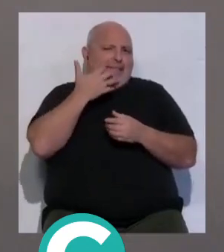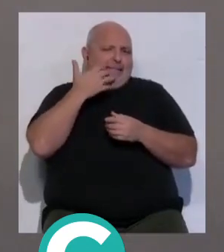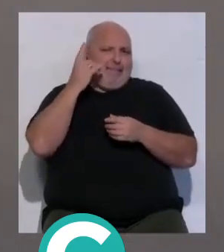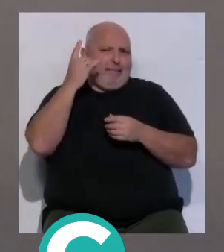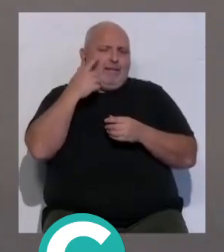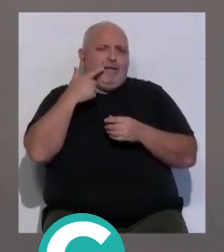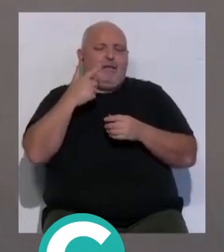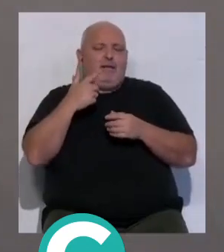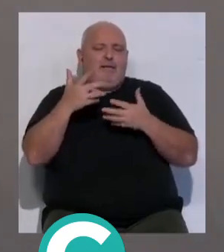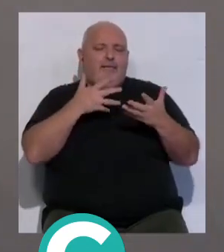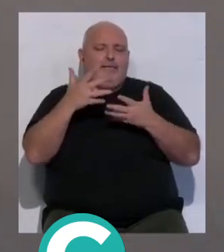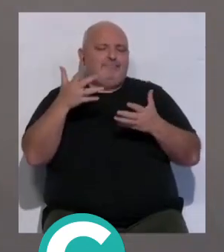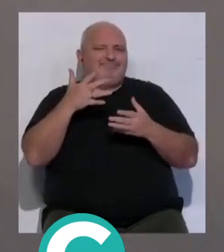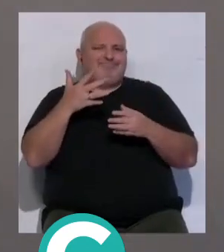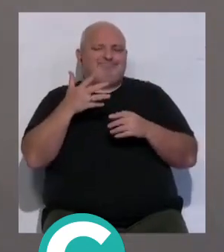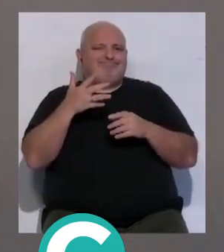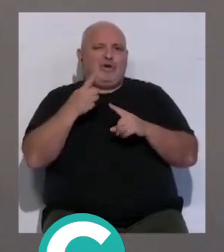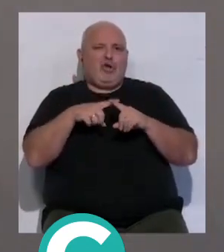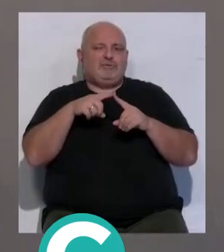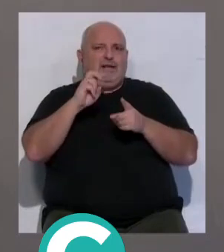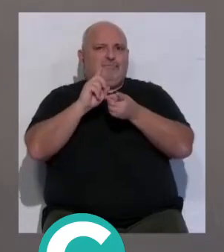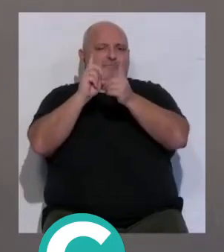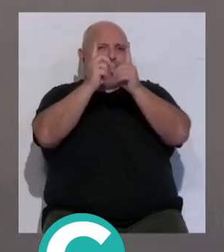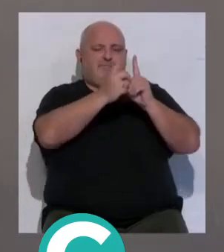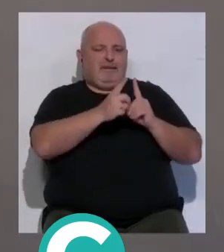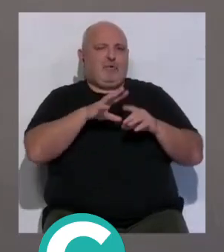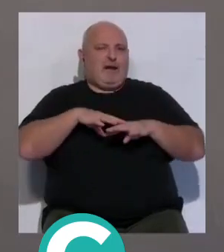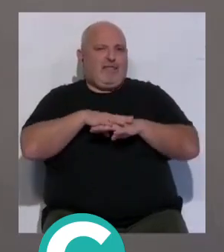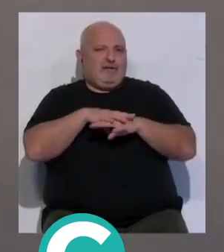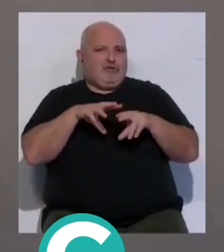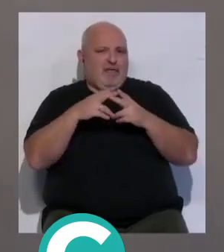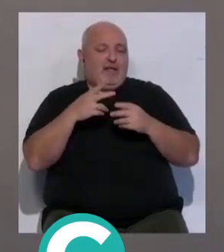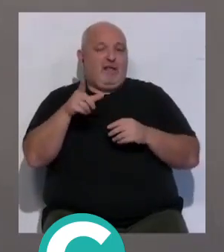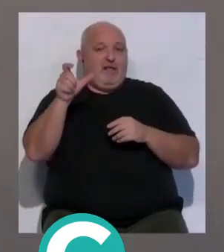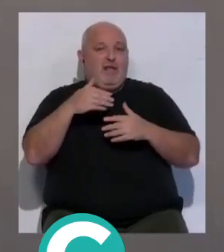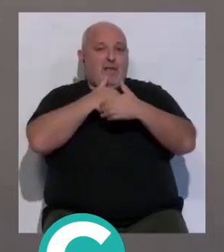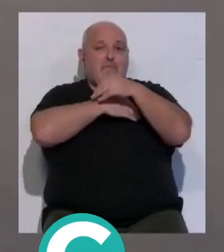dijo negro Entonces te sacan las cosas de contexto o sea esquí en el papel perfectamente conocedor